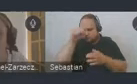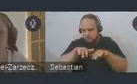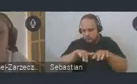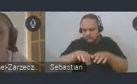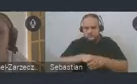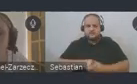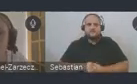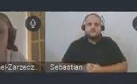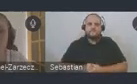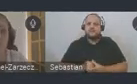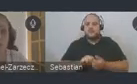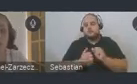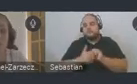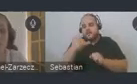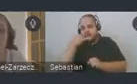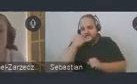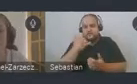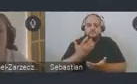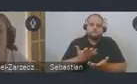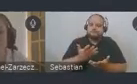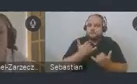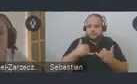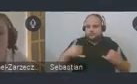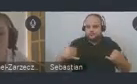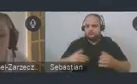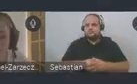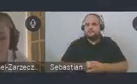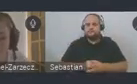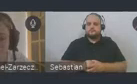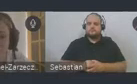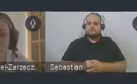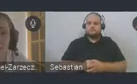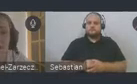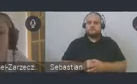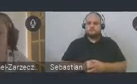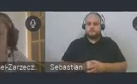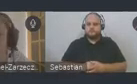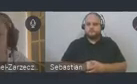czy komputera, czy urządzeń mobilnych - i innych kompetencji cyfrowych,